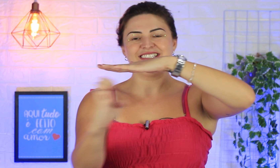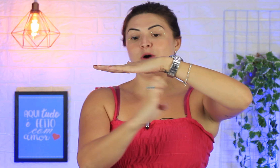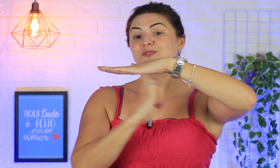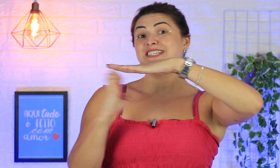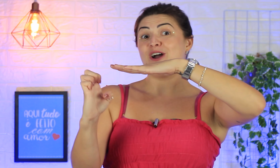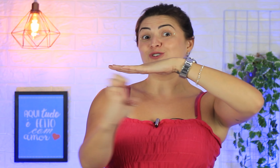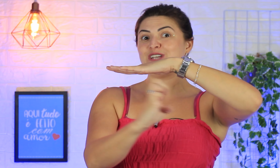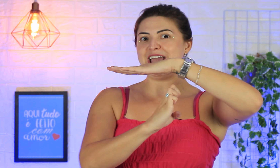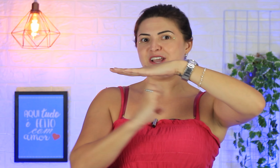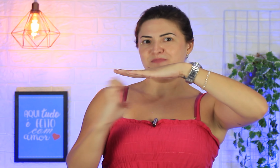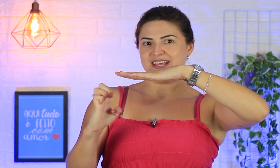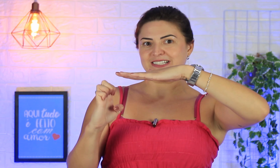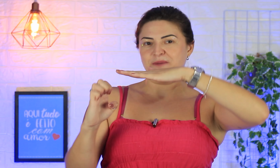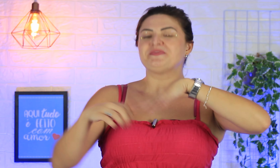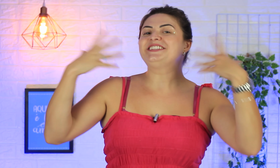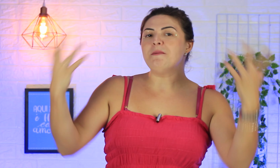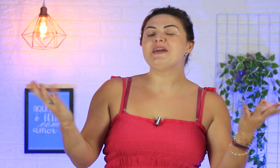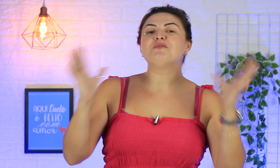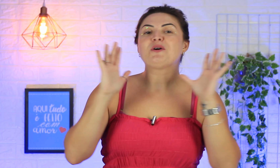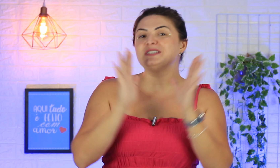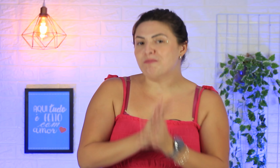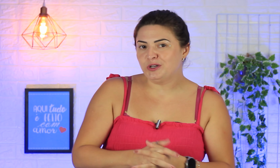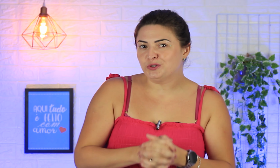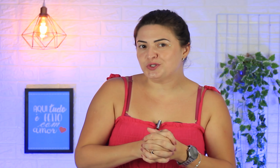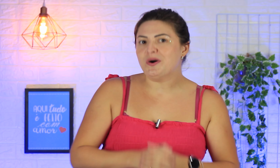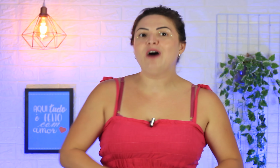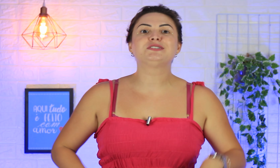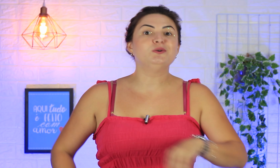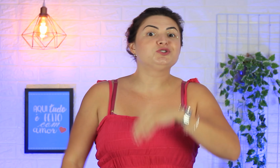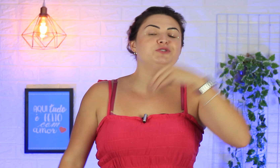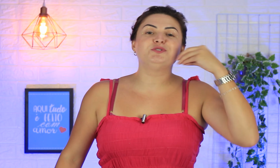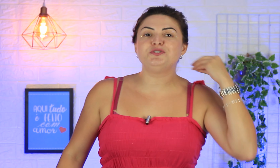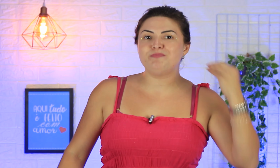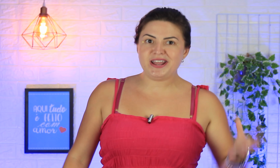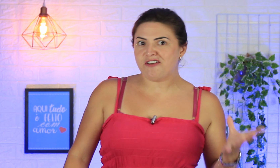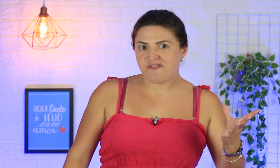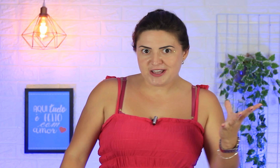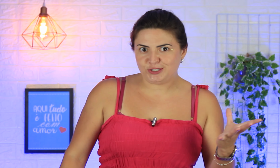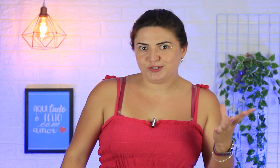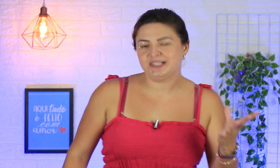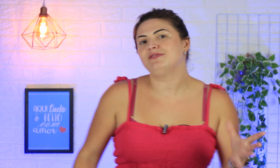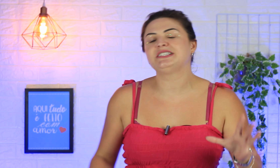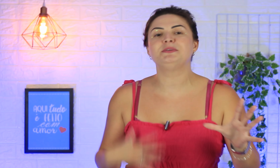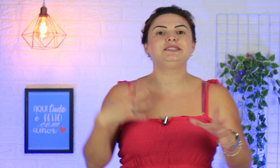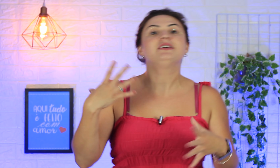então sinal de empresa e também uma coisa muito usual são os tipos de benefícios né você precisa